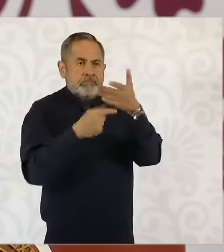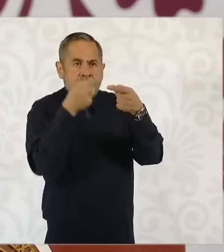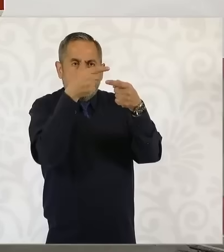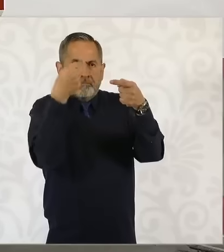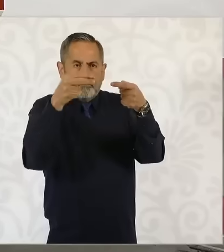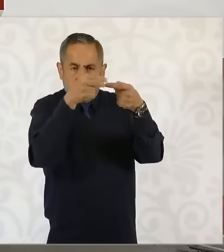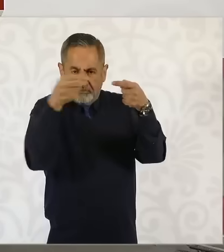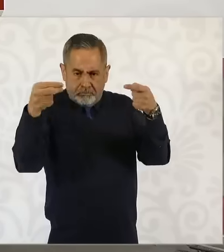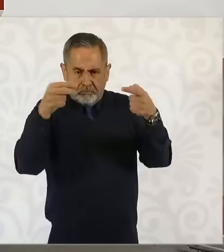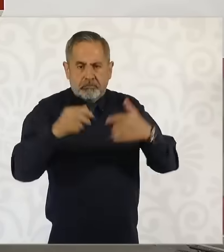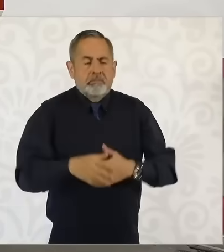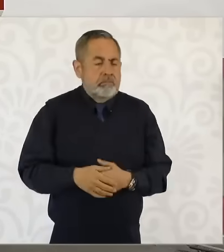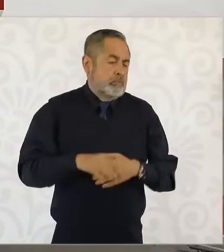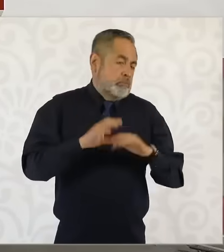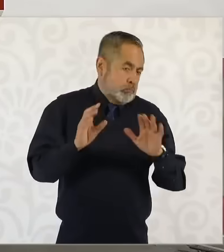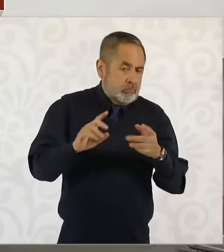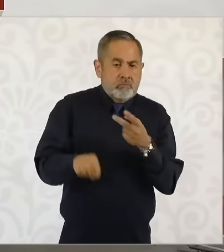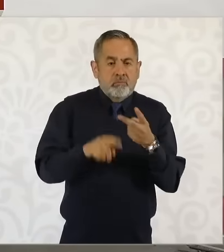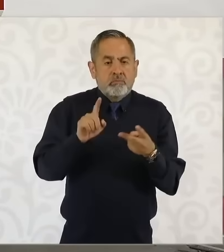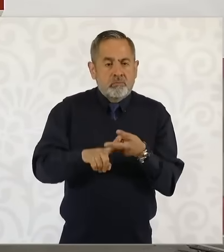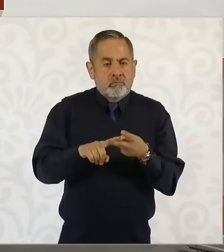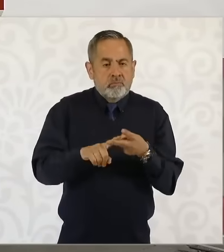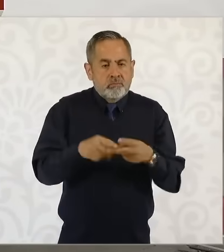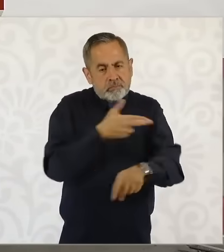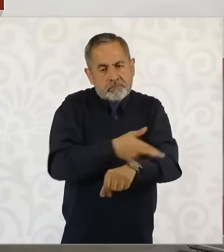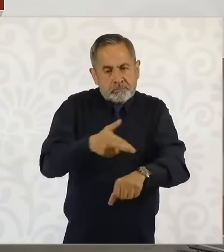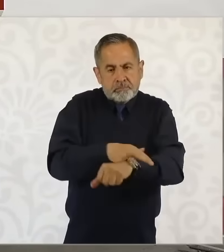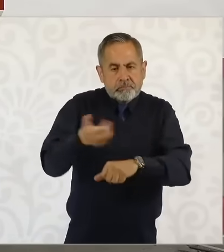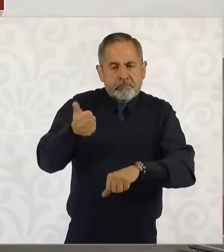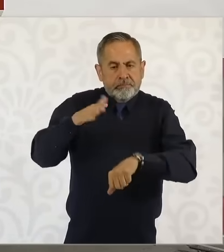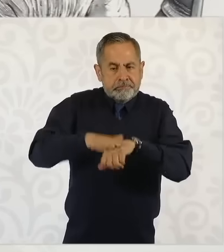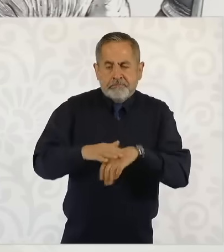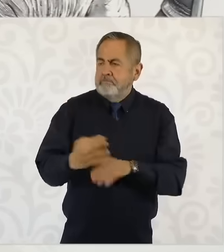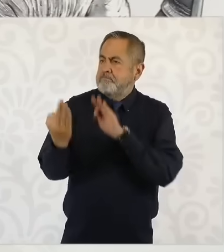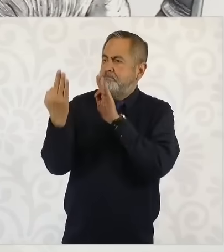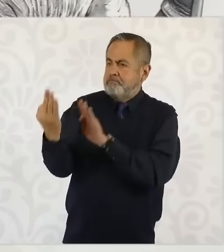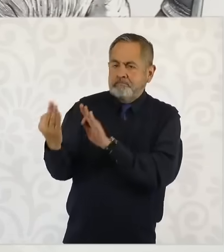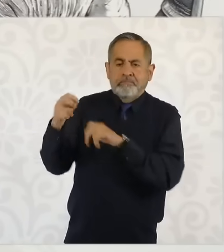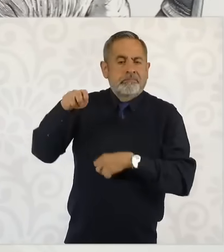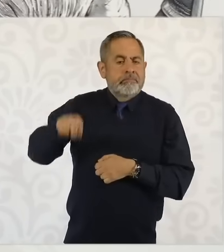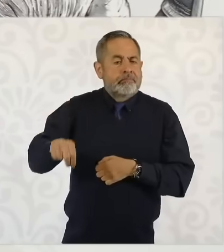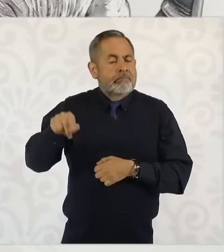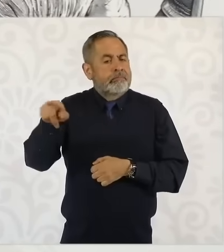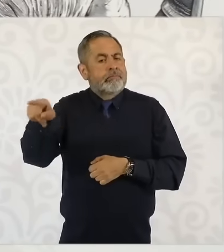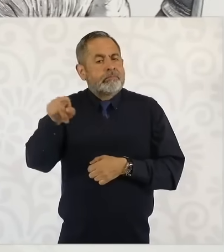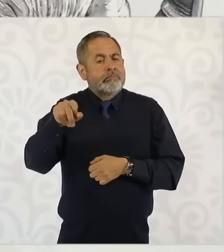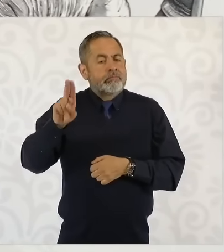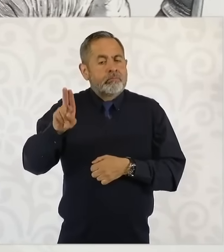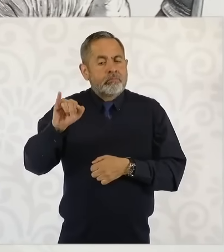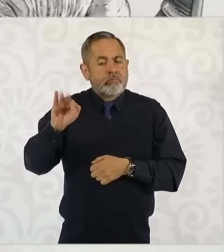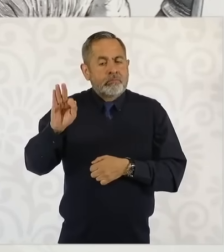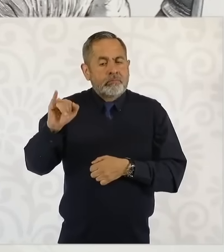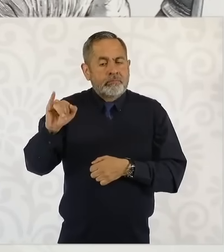y por la vía administrativa exponen su situación en la Unidad de Inteligencia Financiera si ahí se